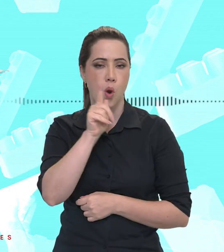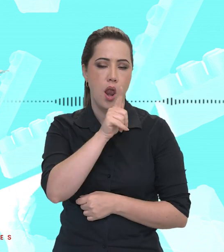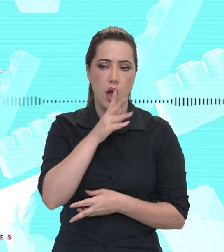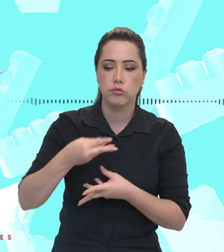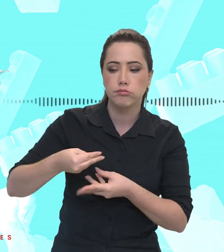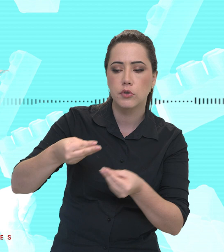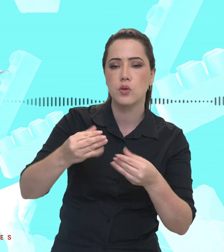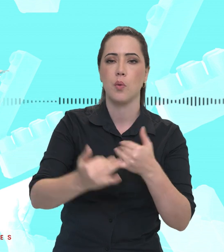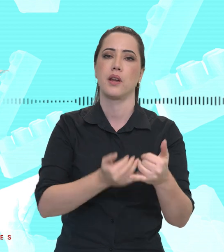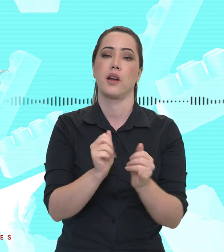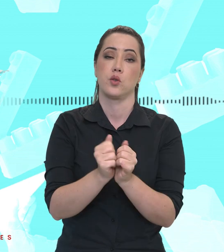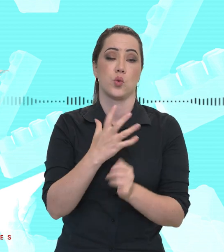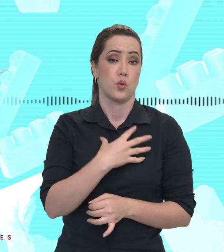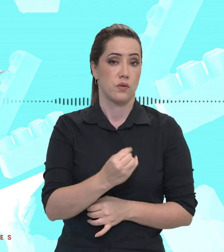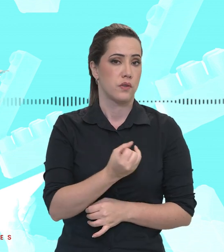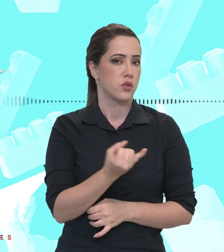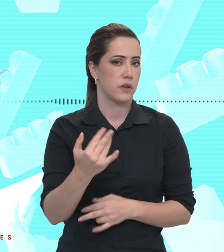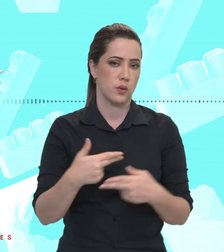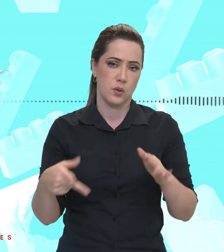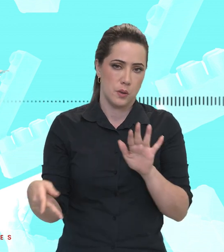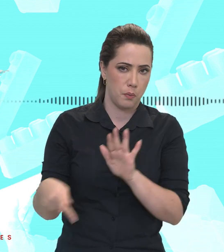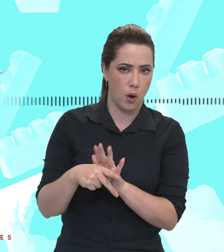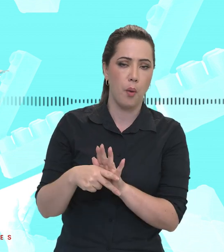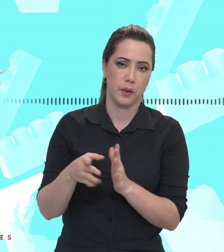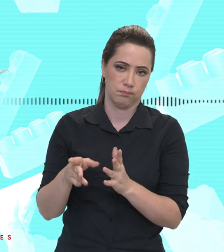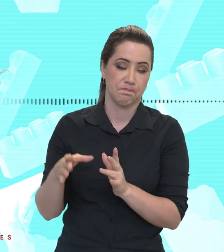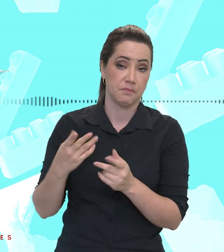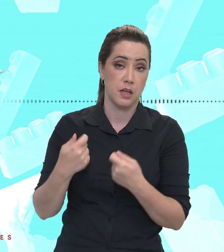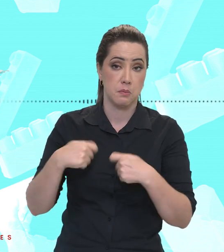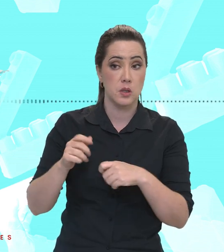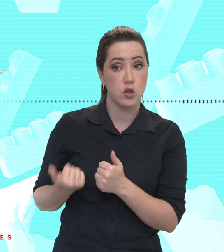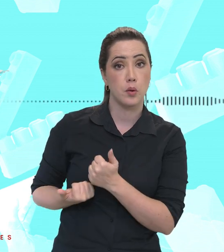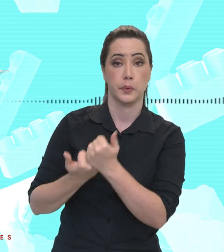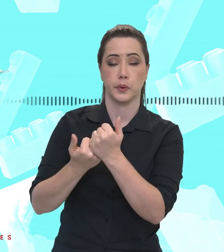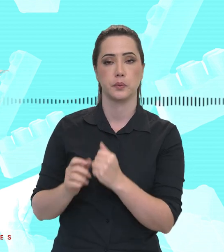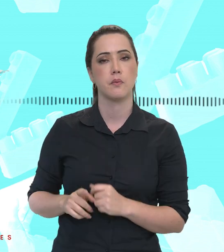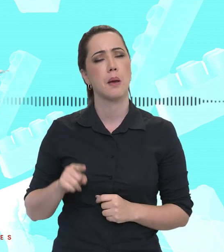almoço deles, os lanchinhos, distrair o menino, com todas as coisas de bastidores. Mesmo ali,